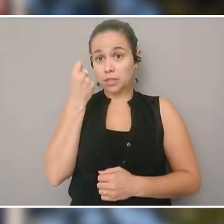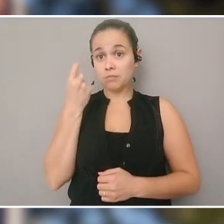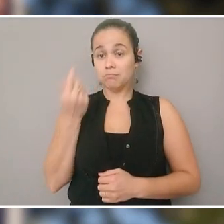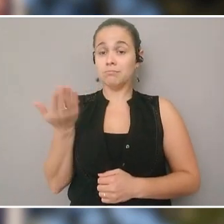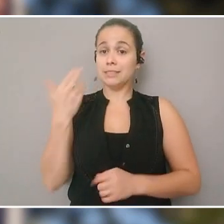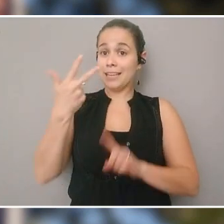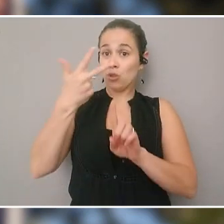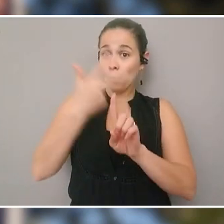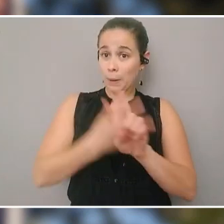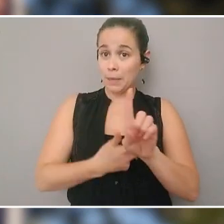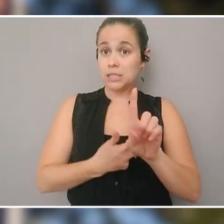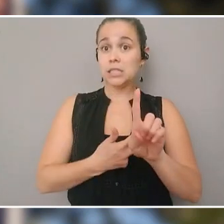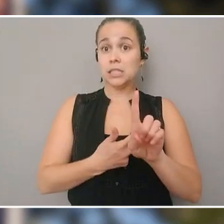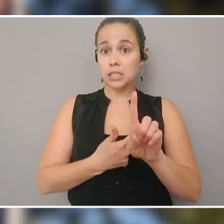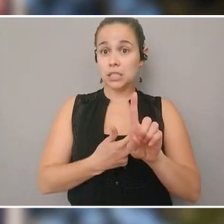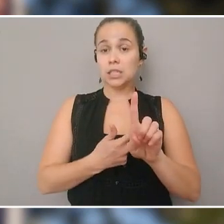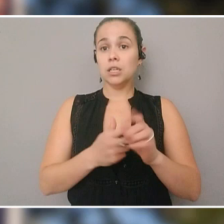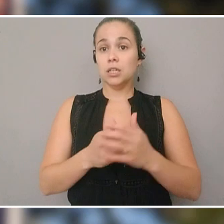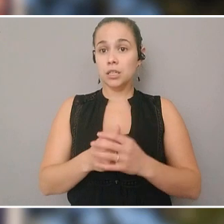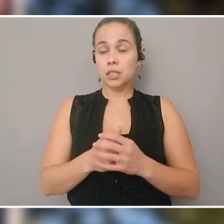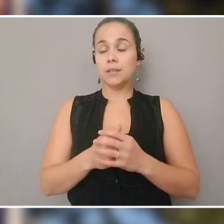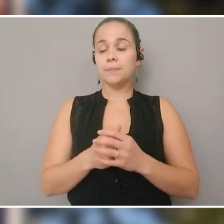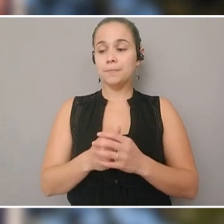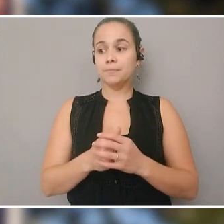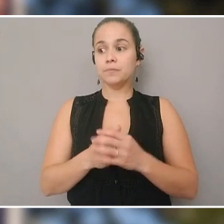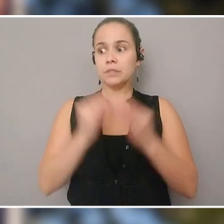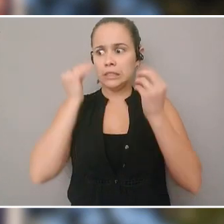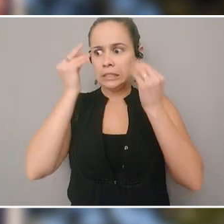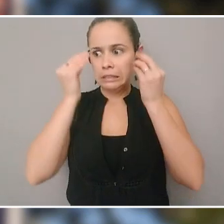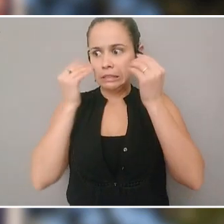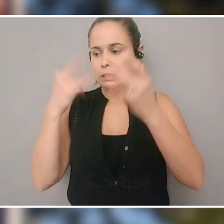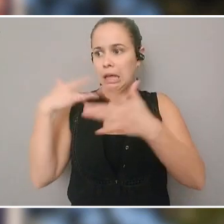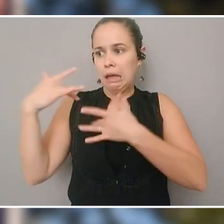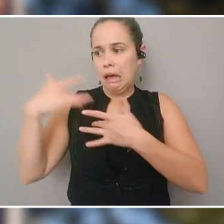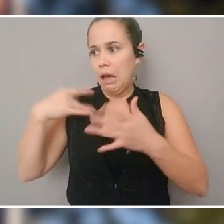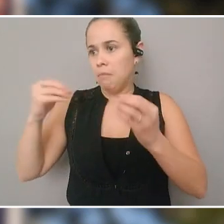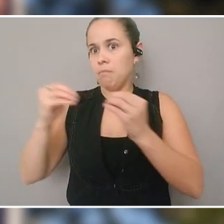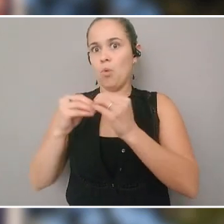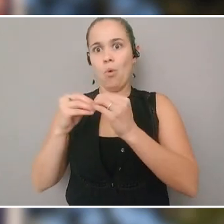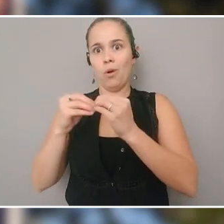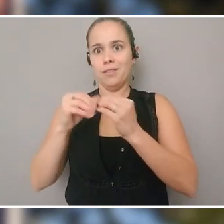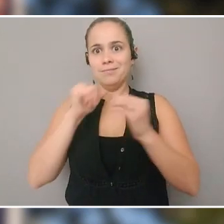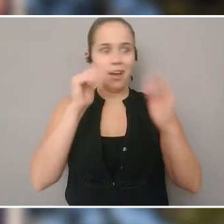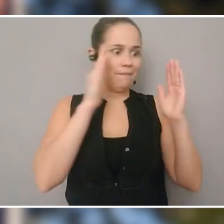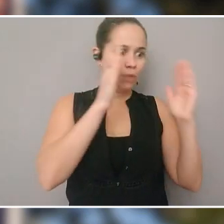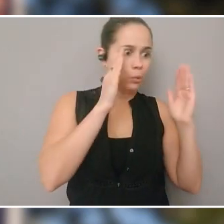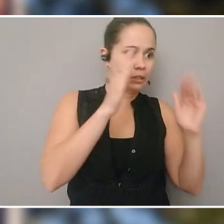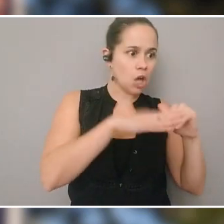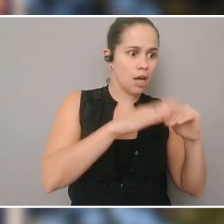meses han habido más cosas en su mente